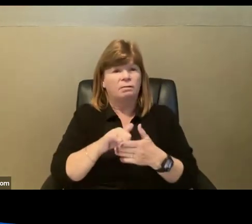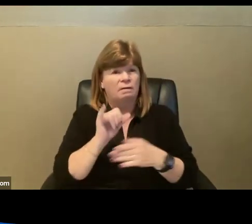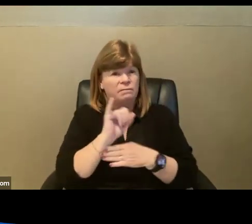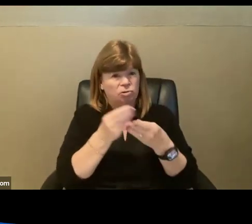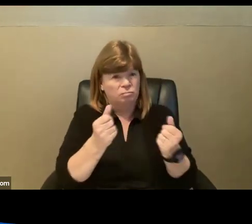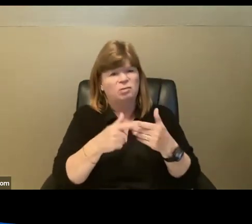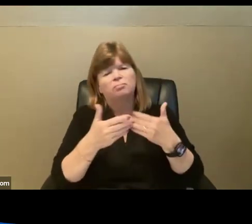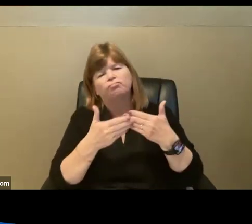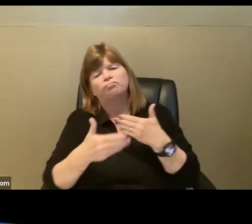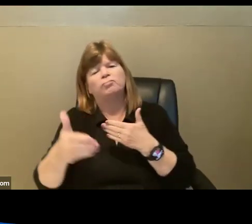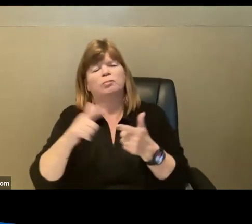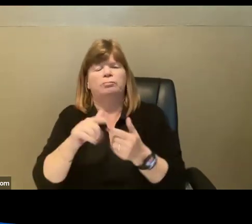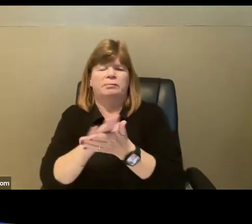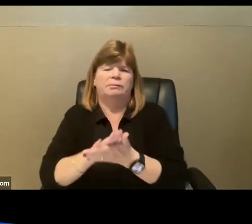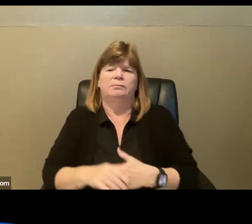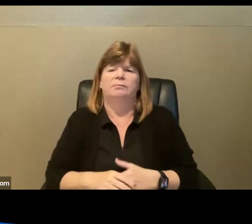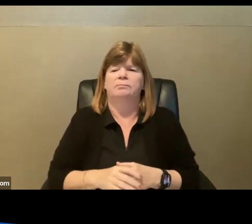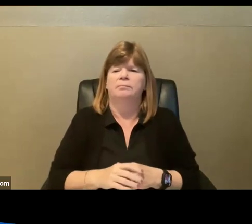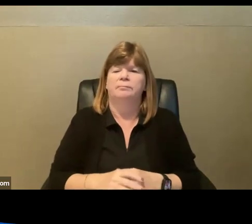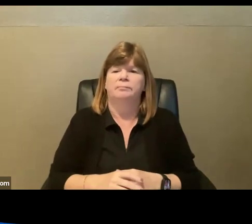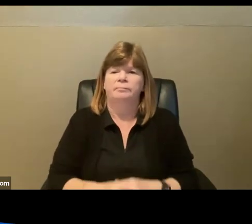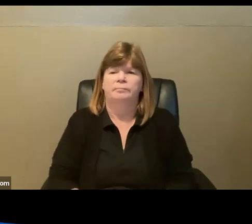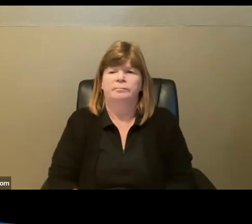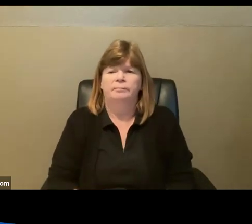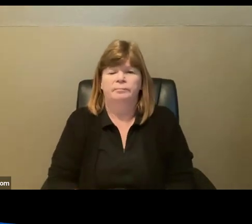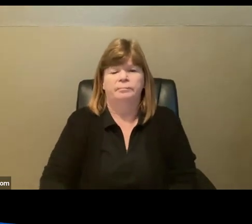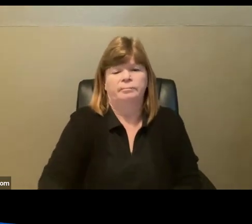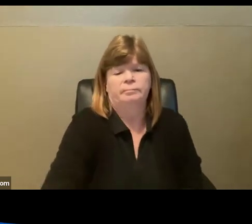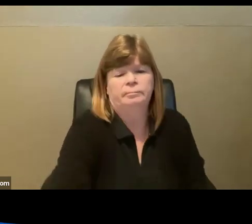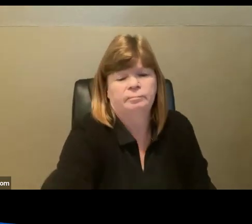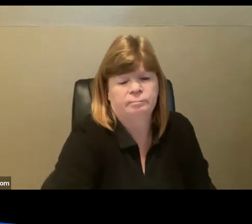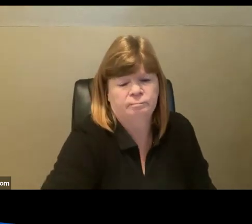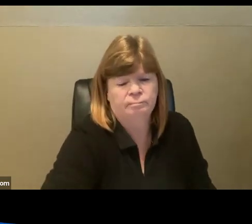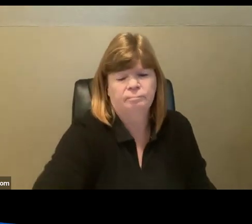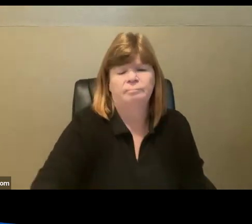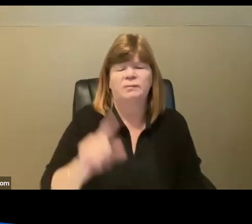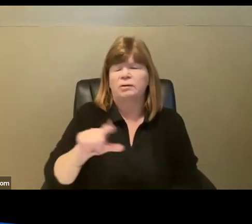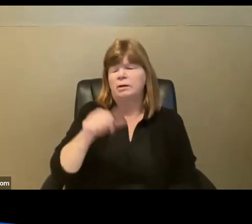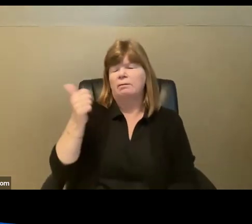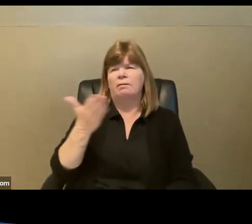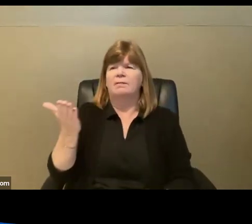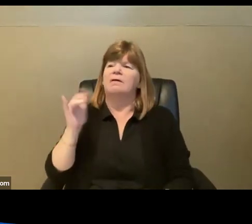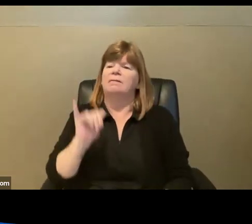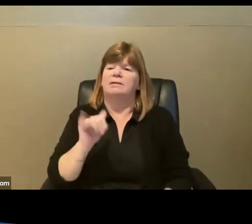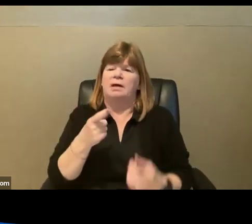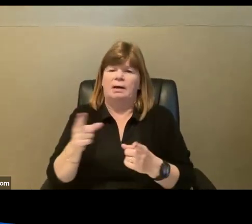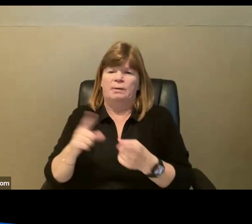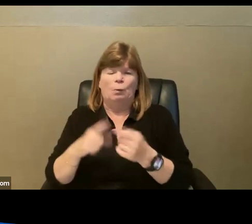y para que cierren esa herida. Ahora, hay otra cuestión que está surgiendo. ¿Qué está pasando allá afuera en el mundo?